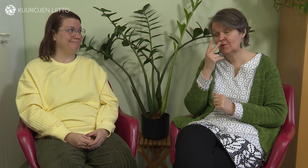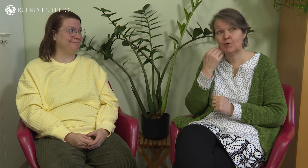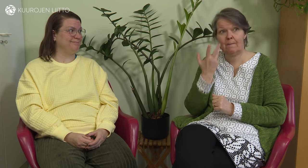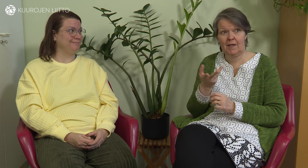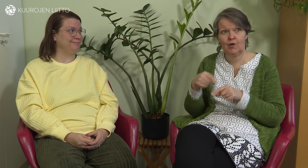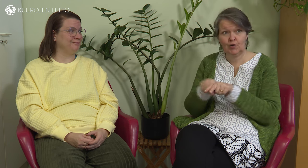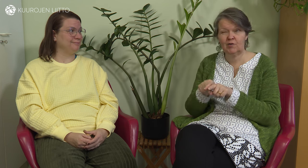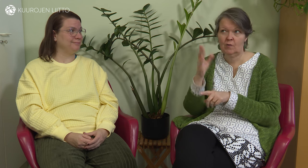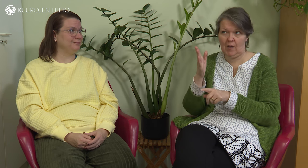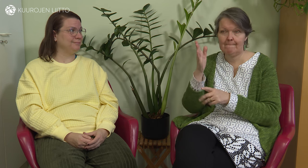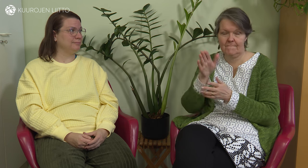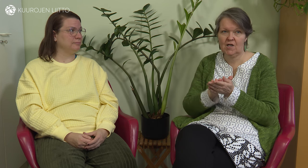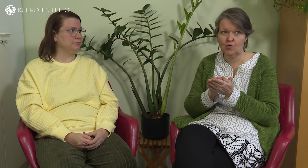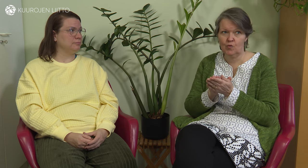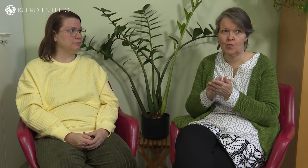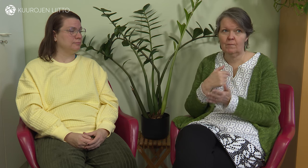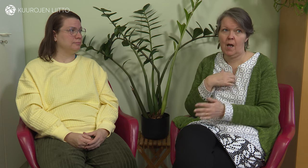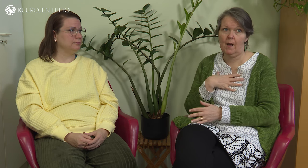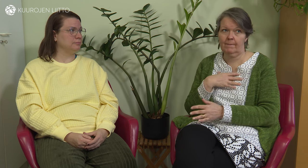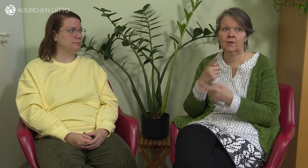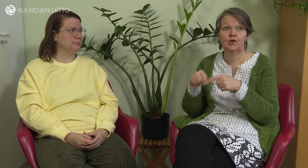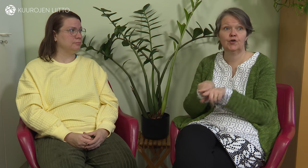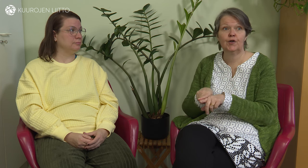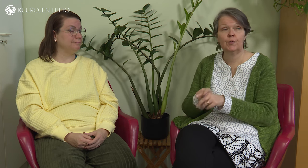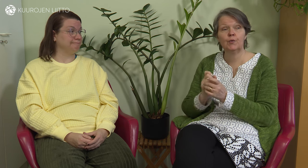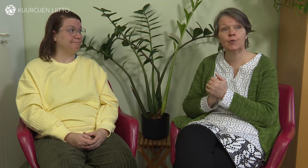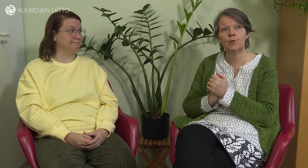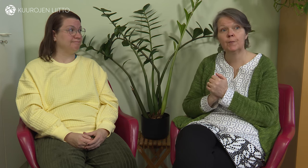Katsotaan, milloin se toteutuu. Uskoisin, että tammikuun puolella.